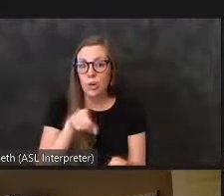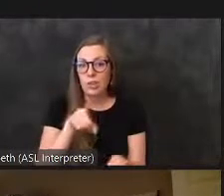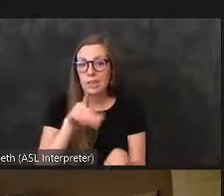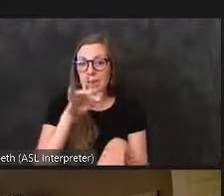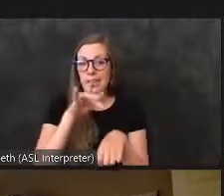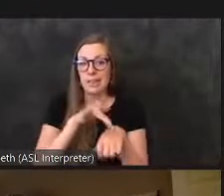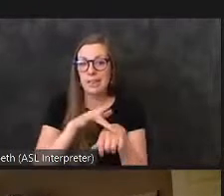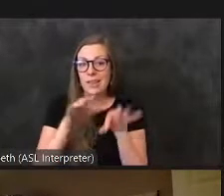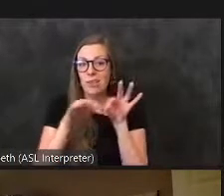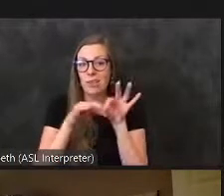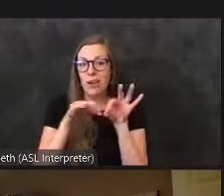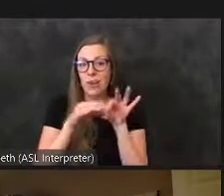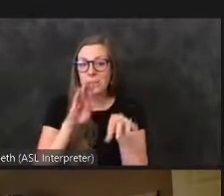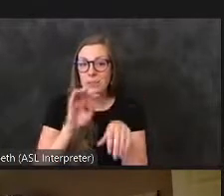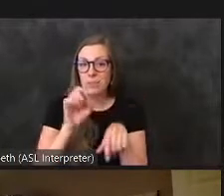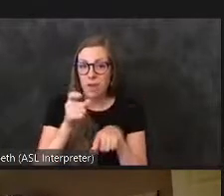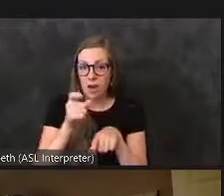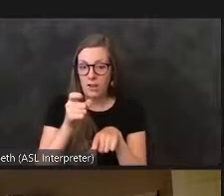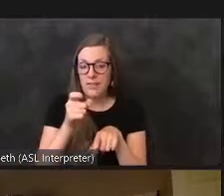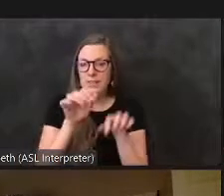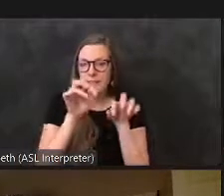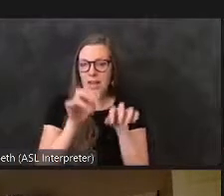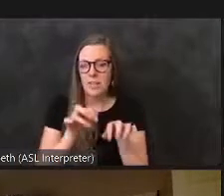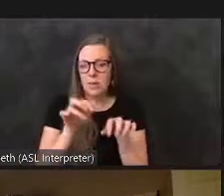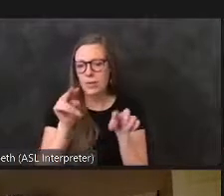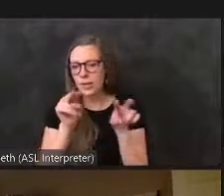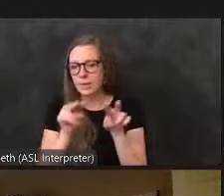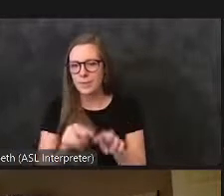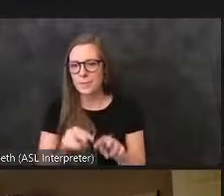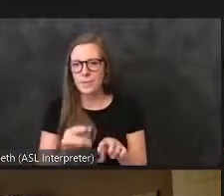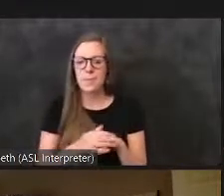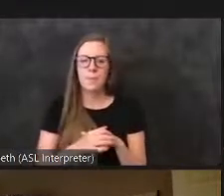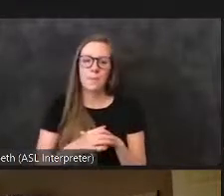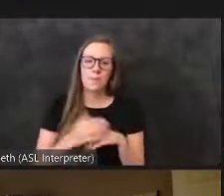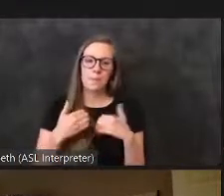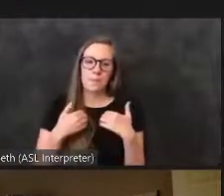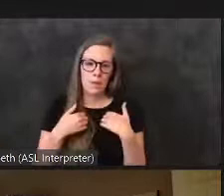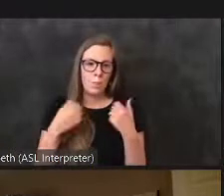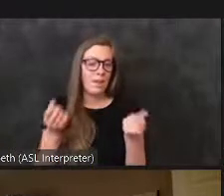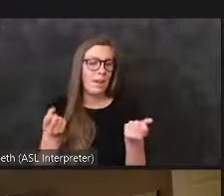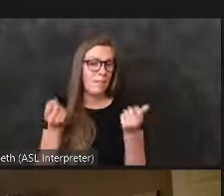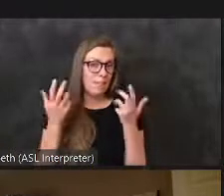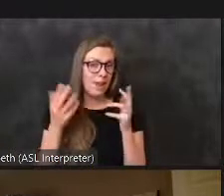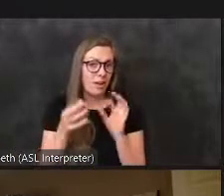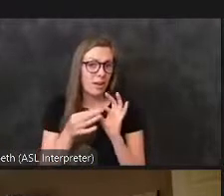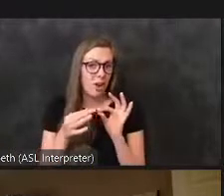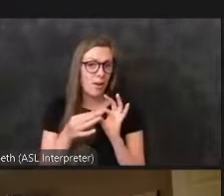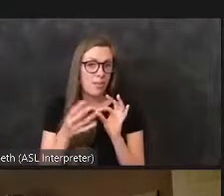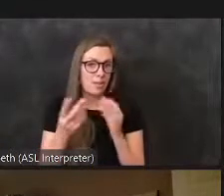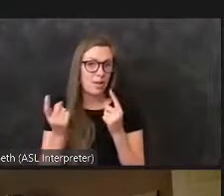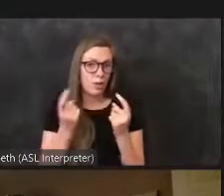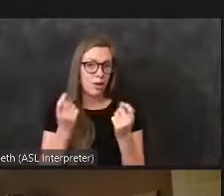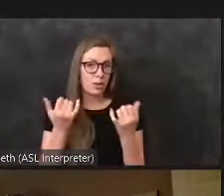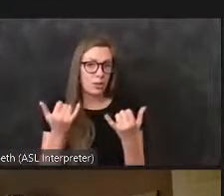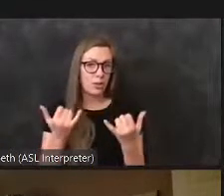poniendo en la casilla de conversación ponerlo en el área de comentarios o chat. Tenemos preguntas y comentarios el día de hoy.